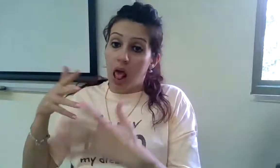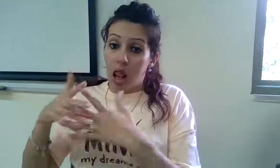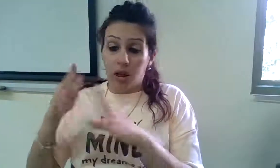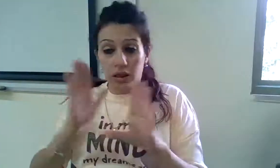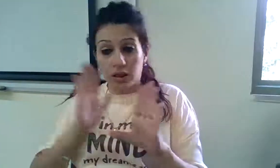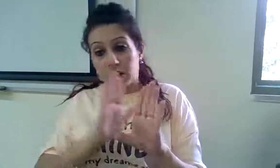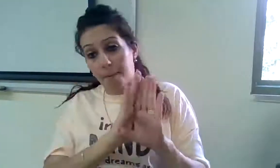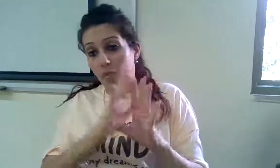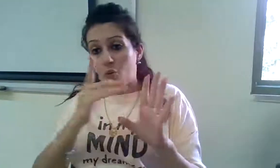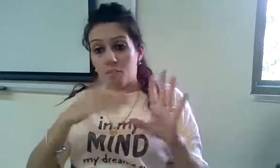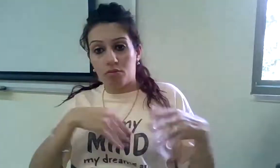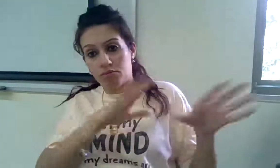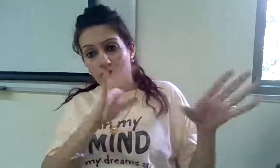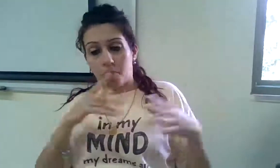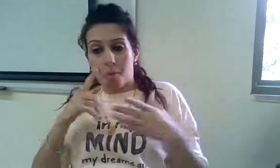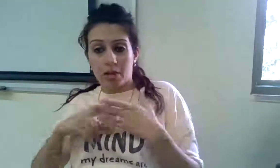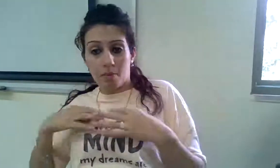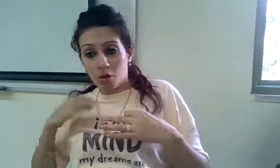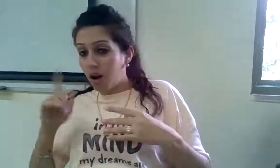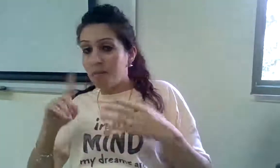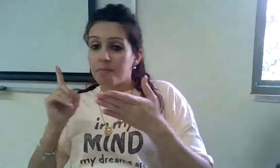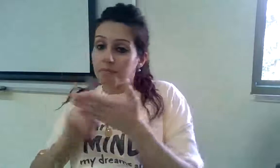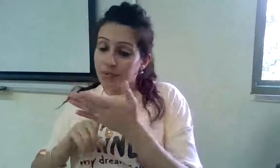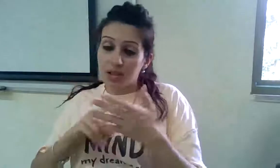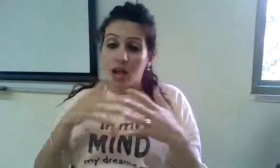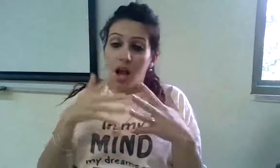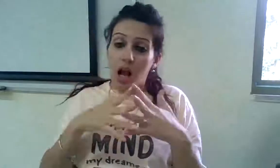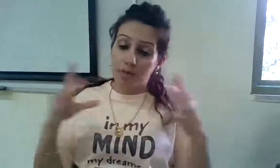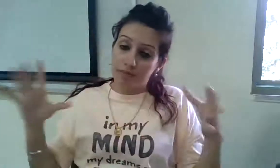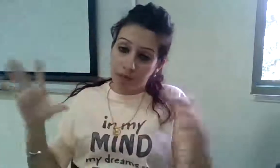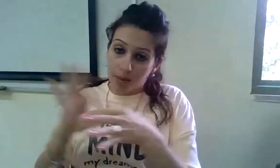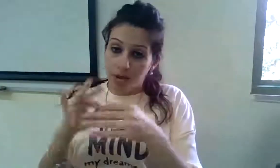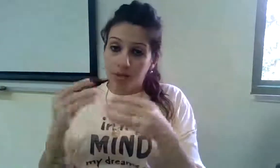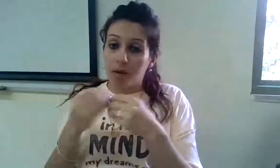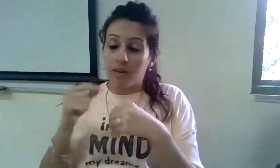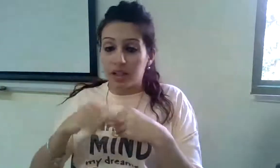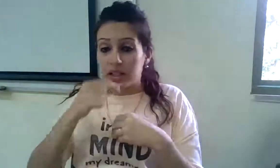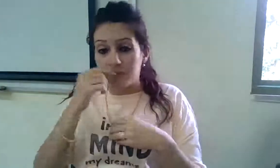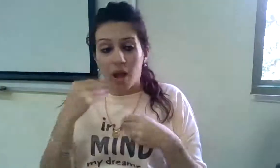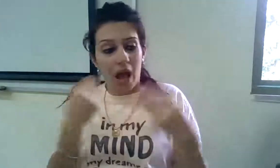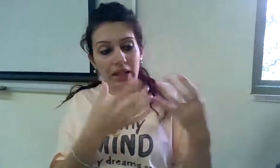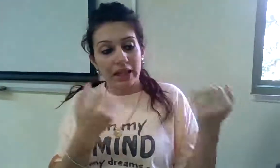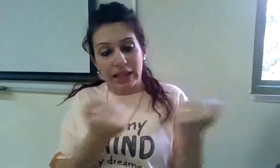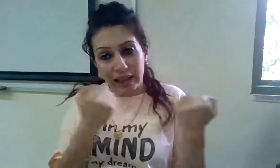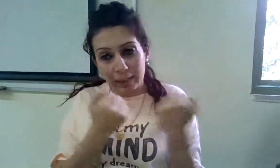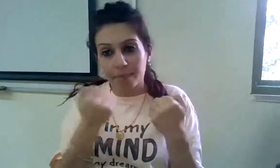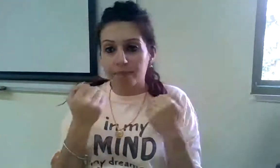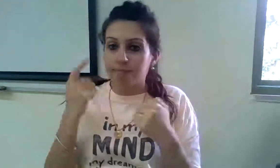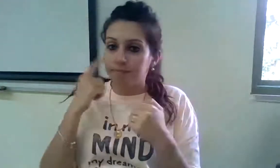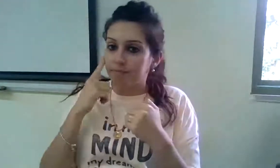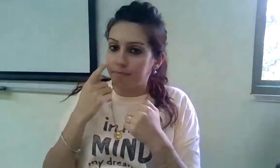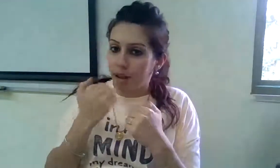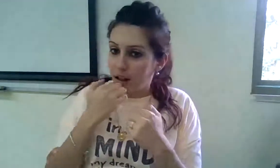مشاركة إلزامية من جانب المدرسة. ولكن في نفس الوقت